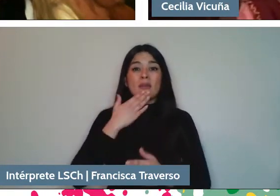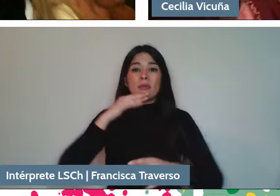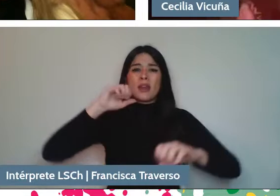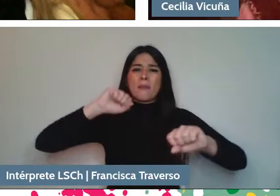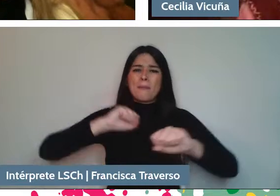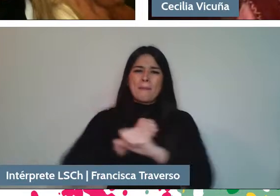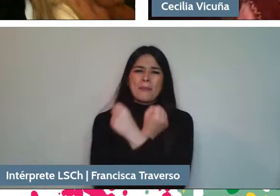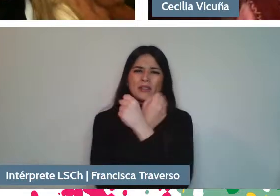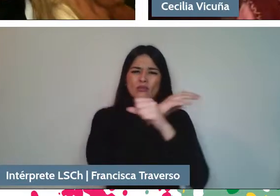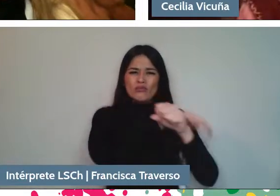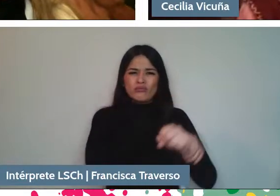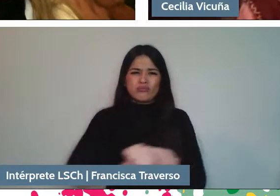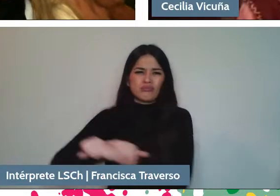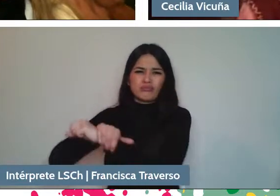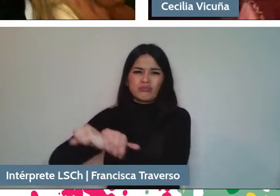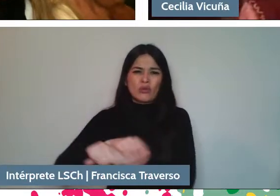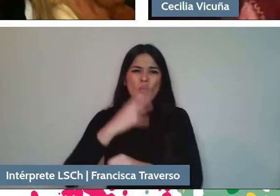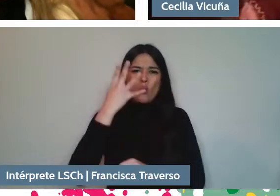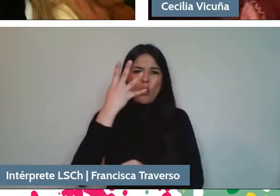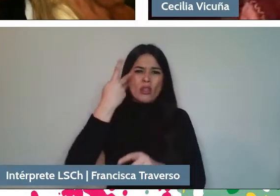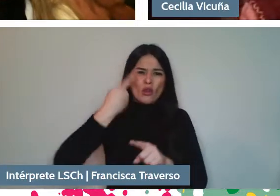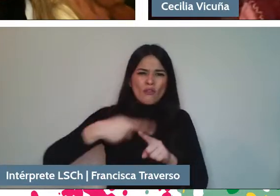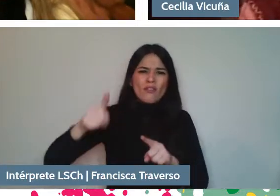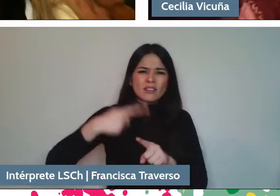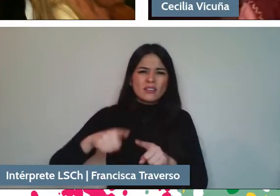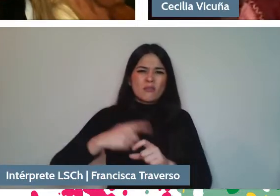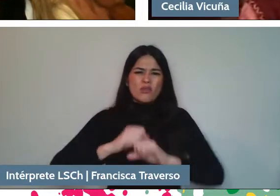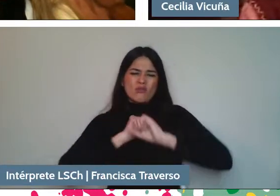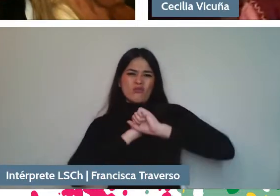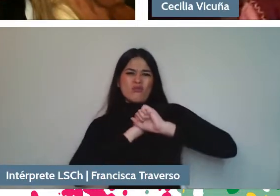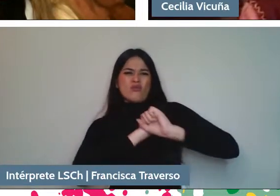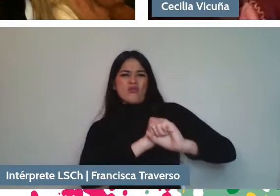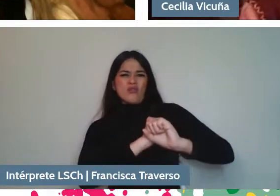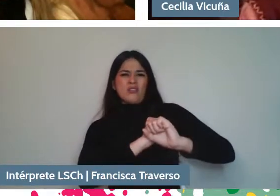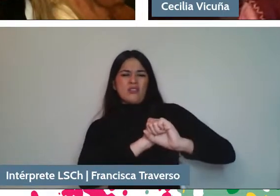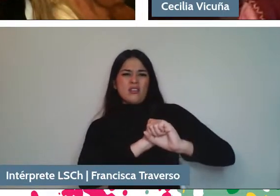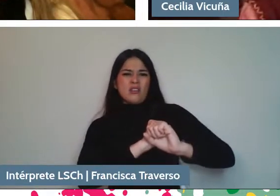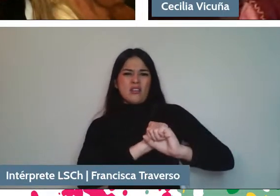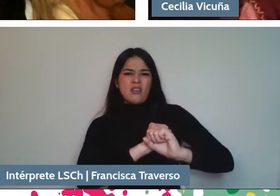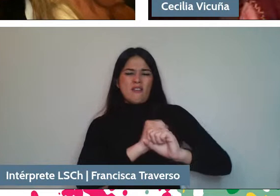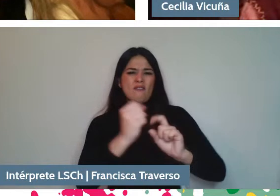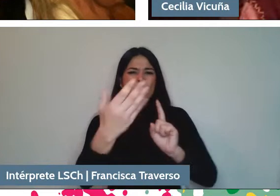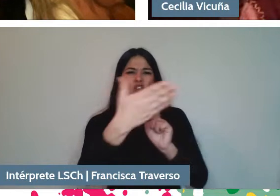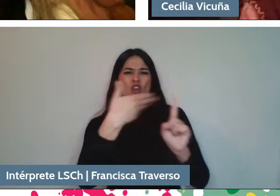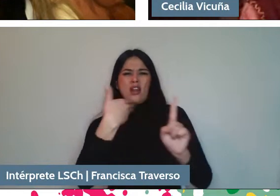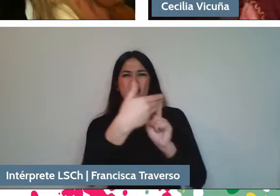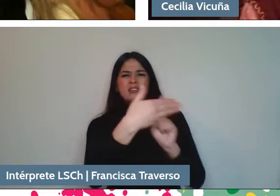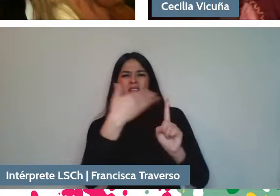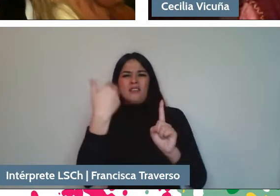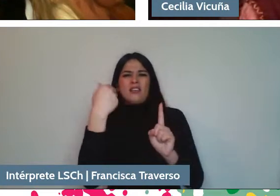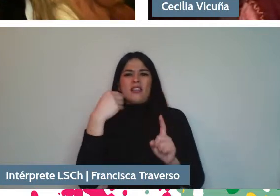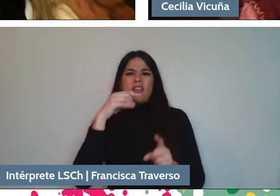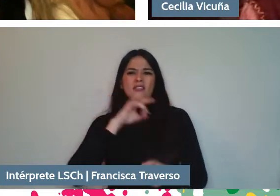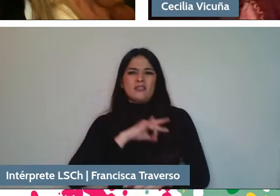por oponerse a las dictaduras y las violencias del estado chileno en distintas etapas de su vida.